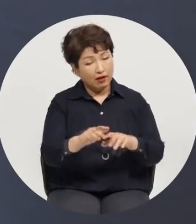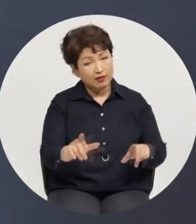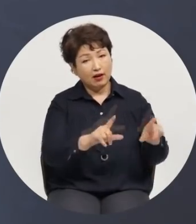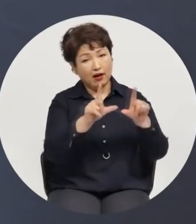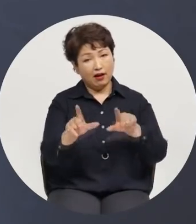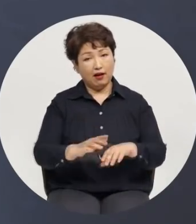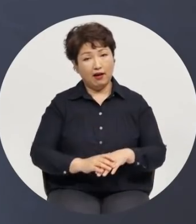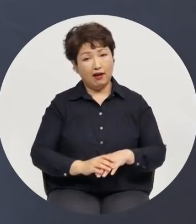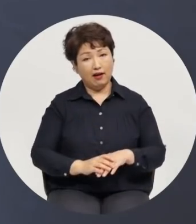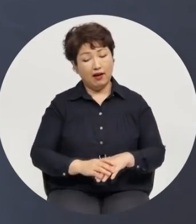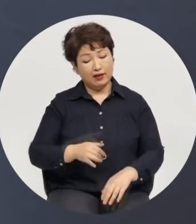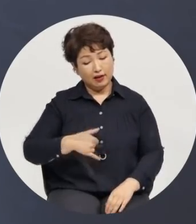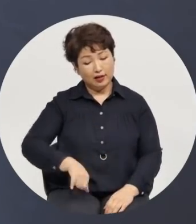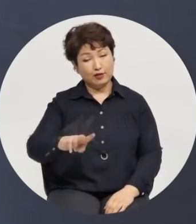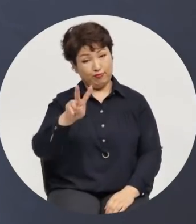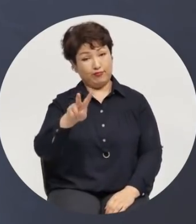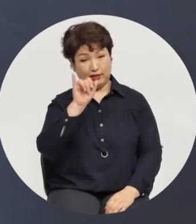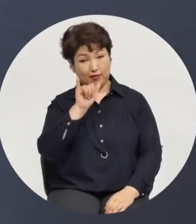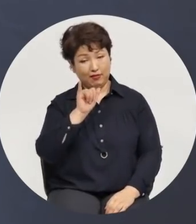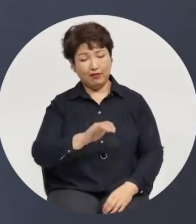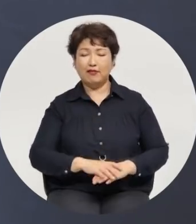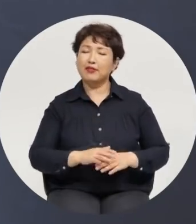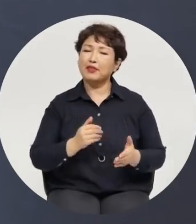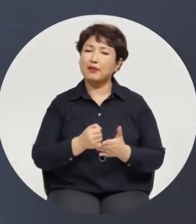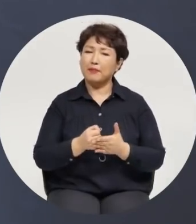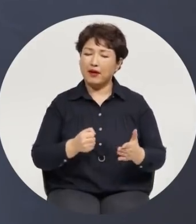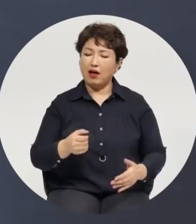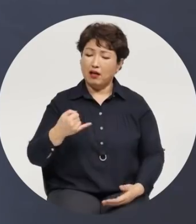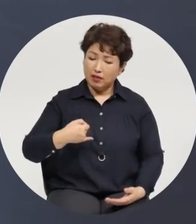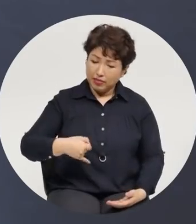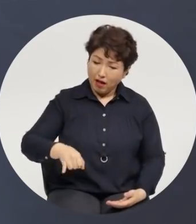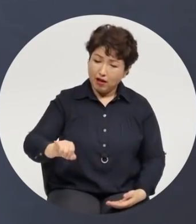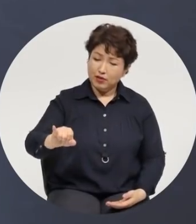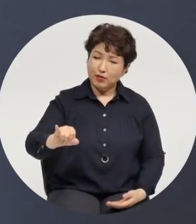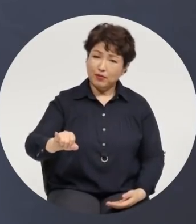동생도 있다고 하니 애를 둘이나 낳고 잘 살듯이 이 딸도 어때요?